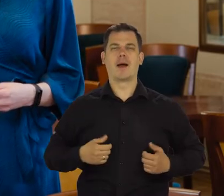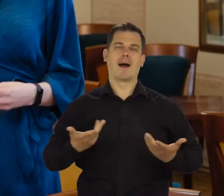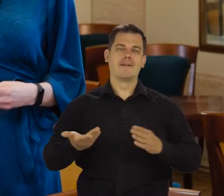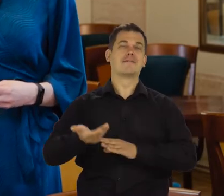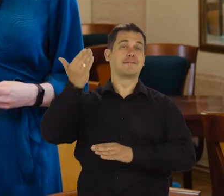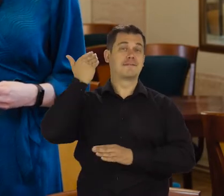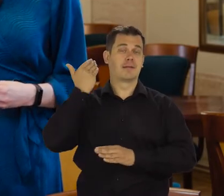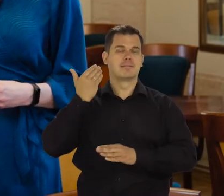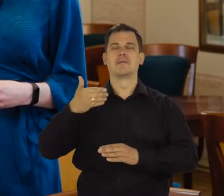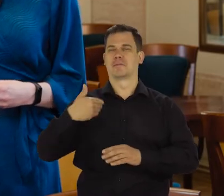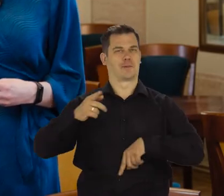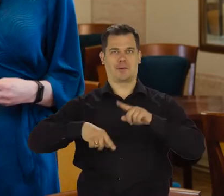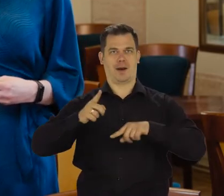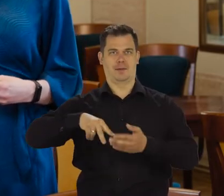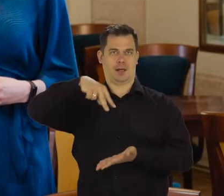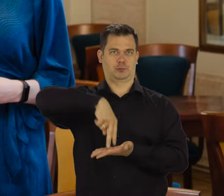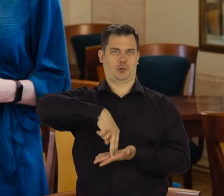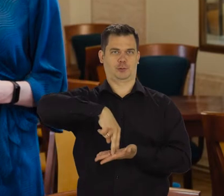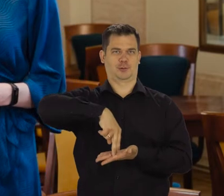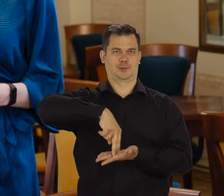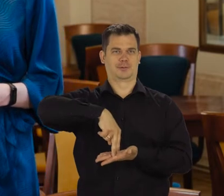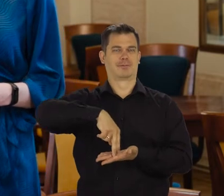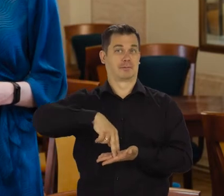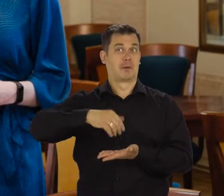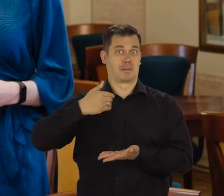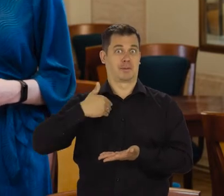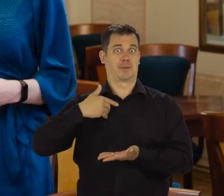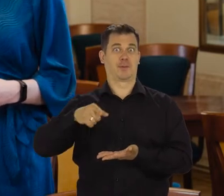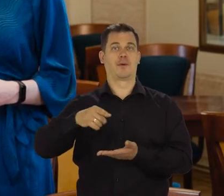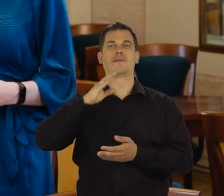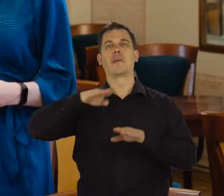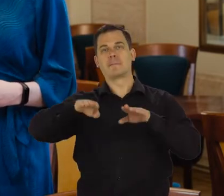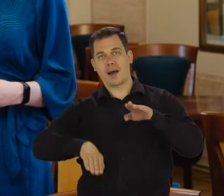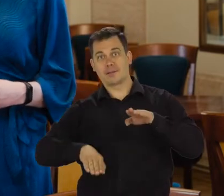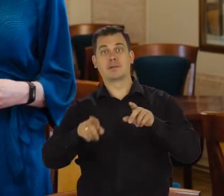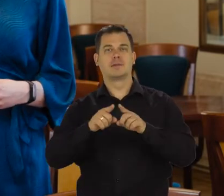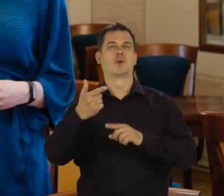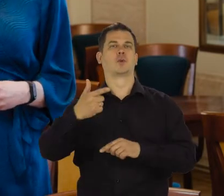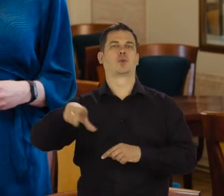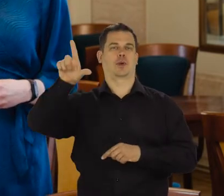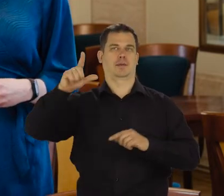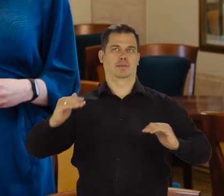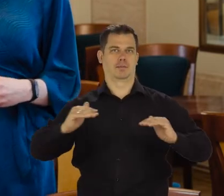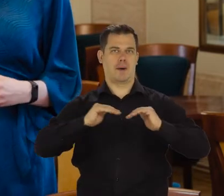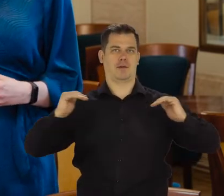Otóż w tamtych czasach popularne były miejsca stojące, one się znajdowały zarówno na parterze, jak i na drugim balkonie,